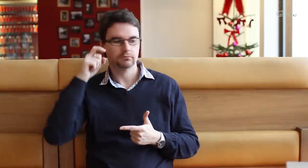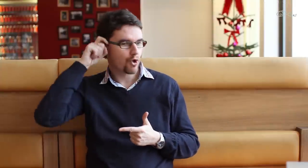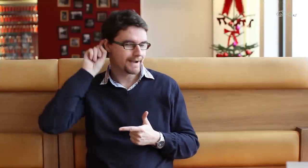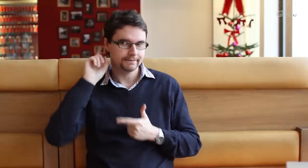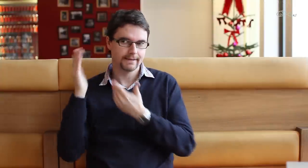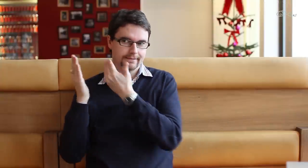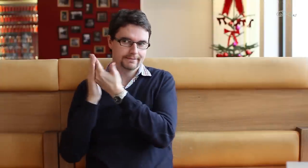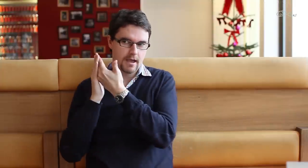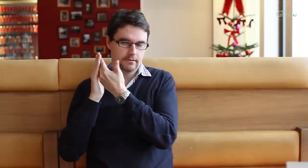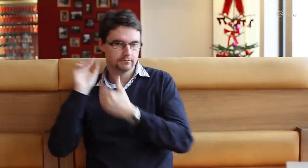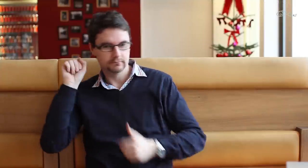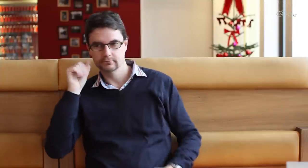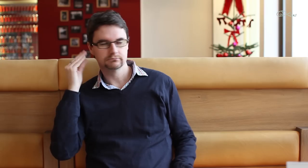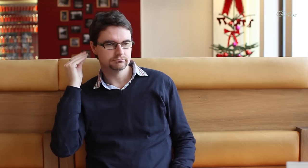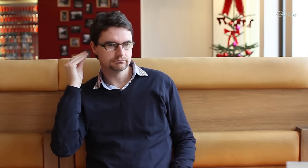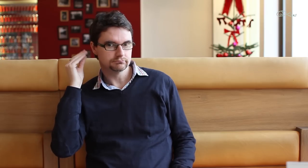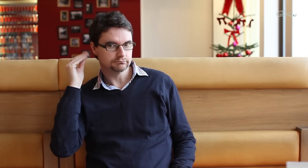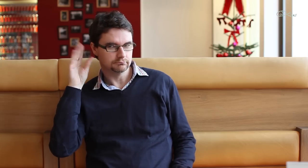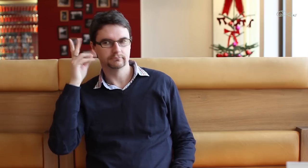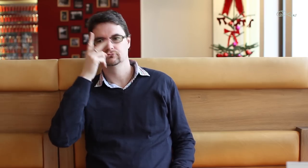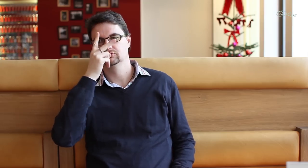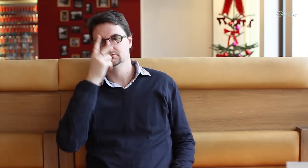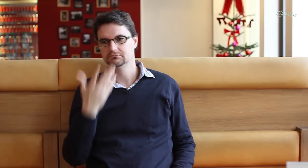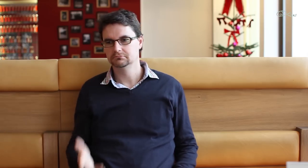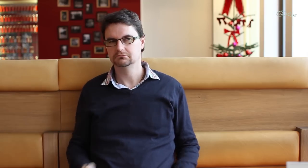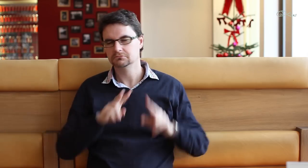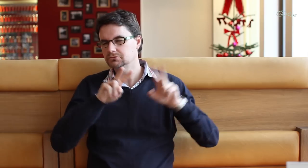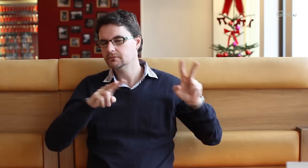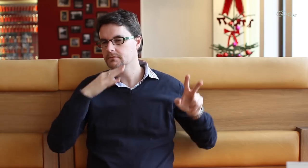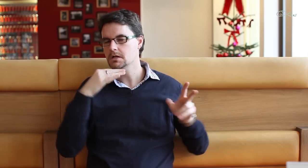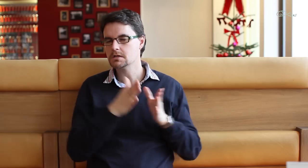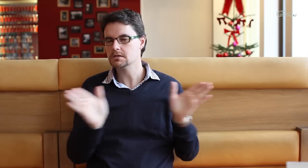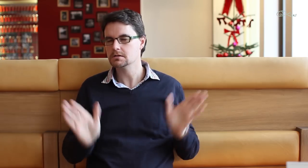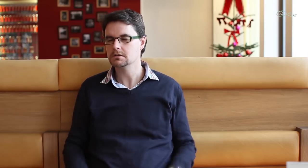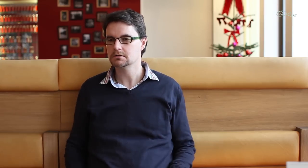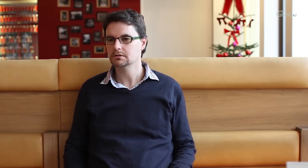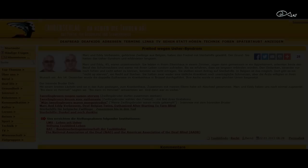Lautsprecher, die möglichst nah am Ohr liegen. Dann hören sie das Gesprochene direkt und verstehen es auch. Es gibt also viele verschiedene Formen.